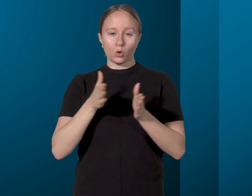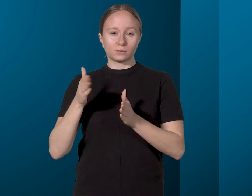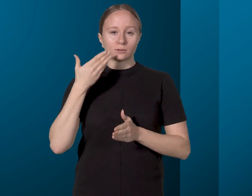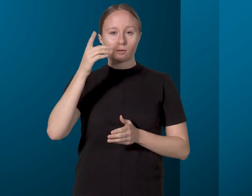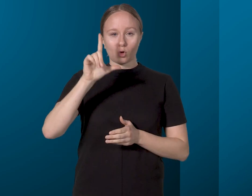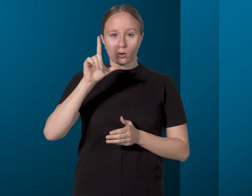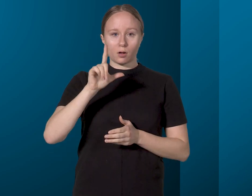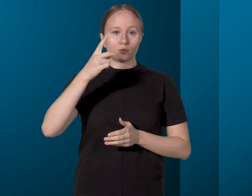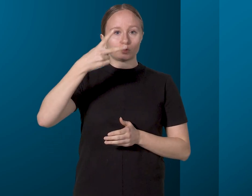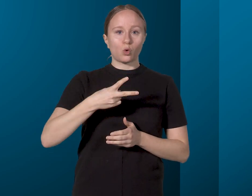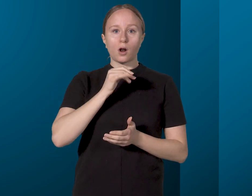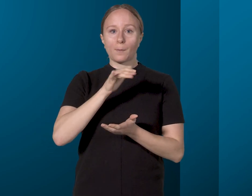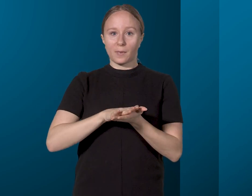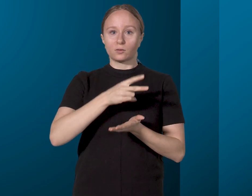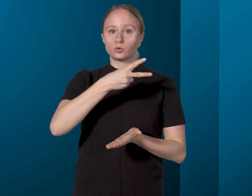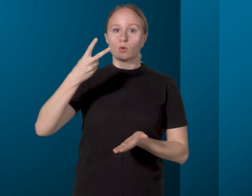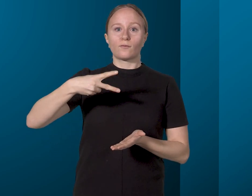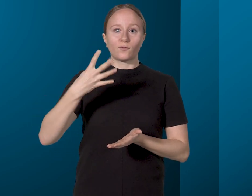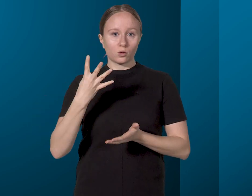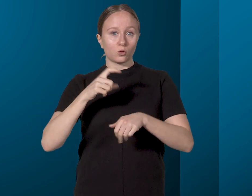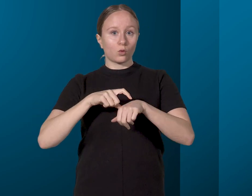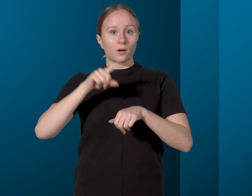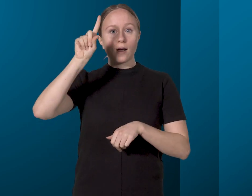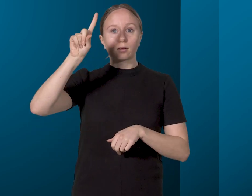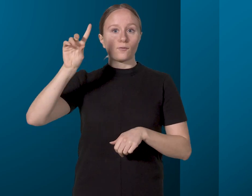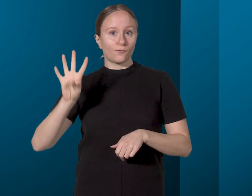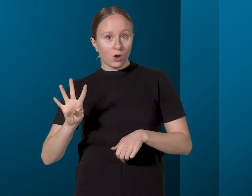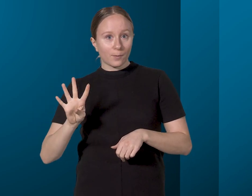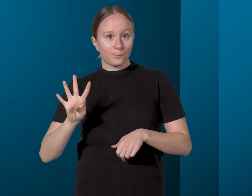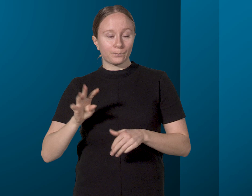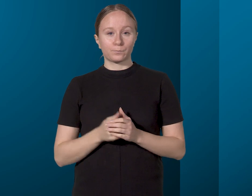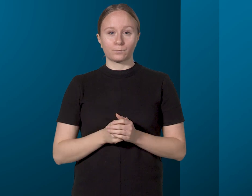äger rum lördagen den 20 april 2024 kl. 13–16.